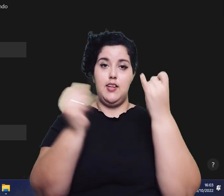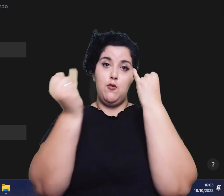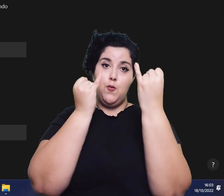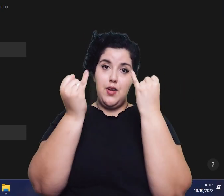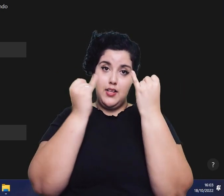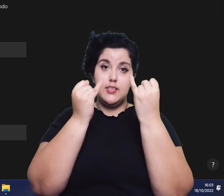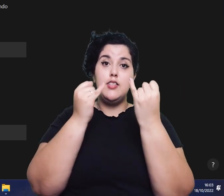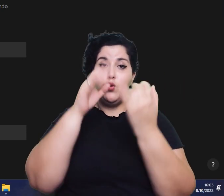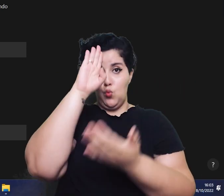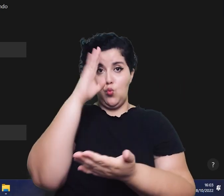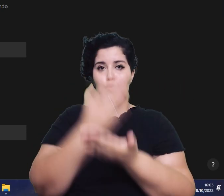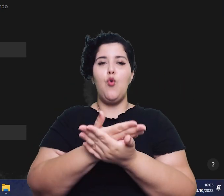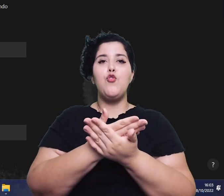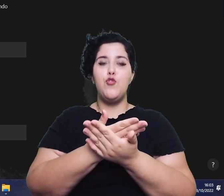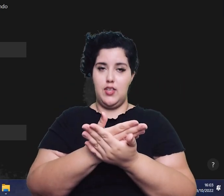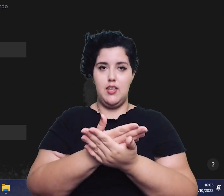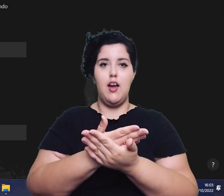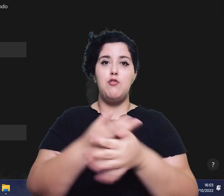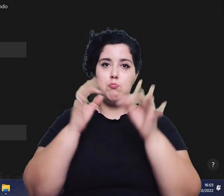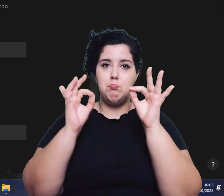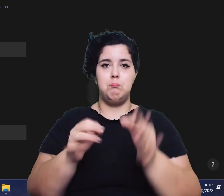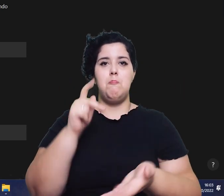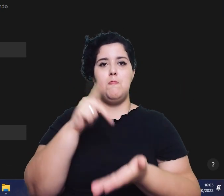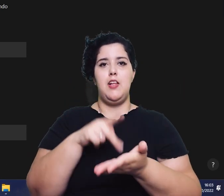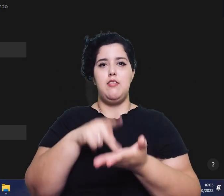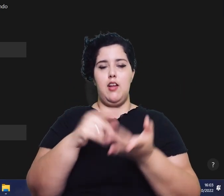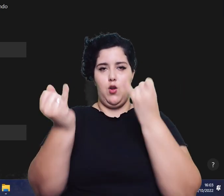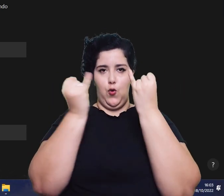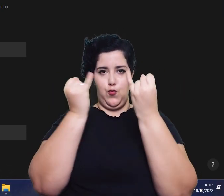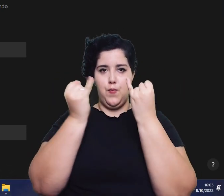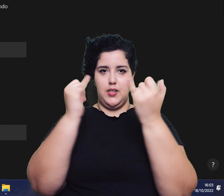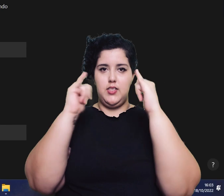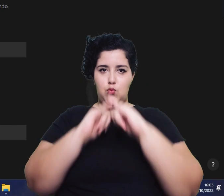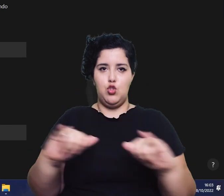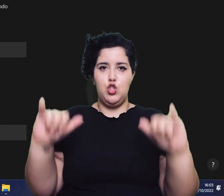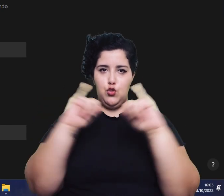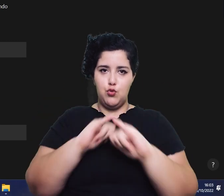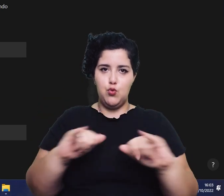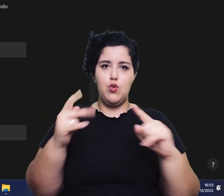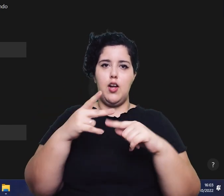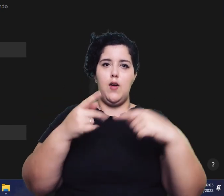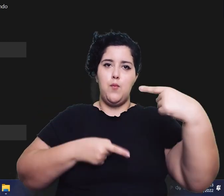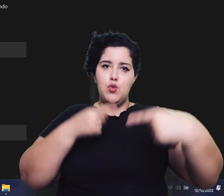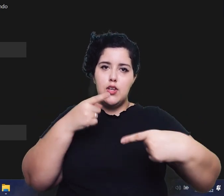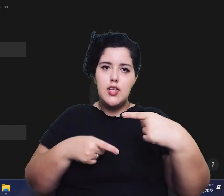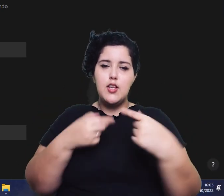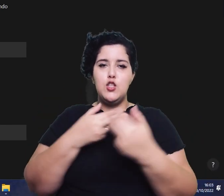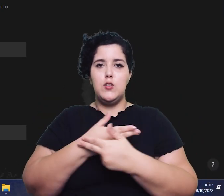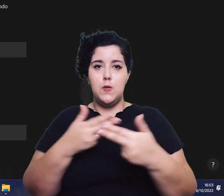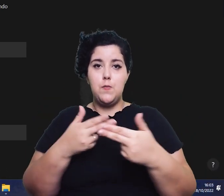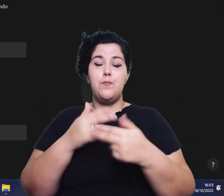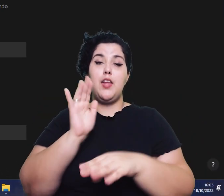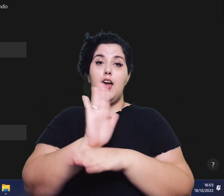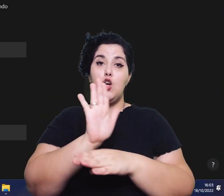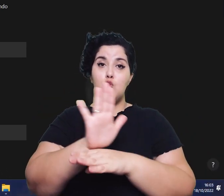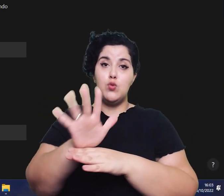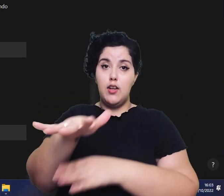de informação confiável, que foi algo que foi muito citado também, falta de informações, politicagem e assim por diante, ajudar a pensar na